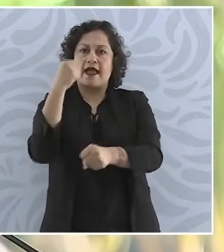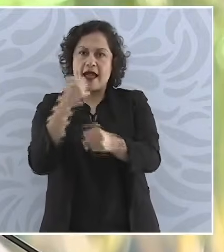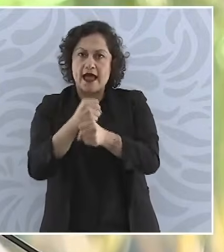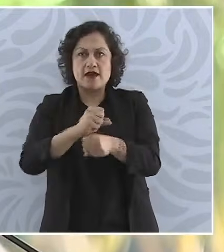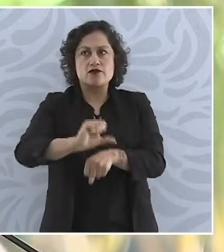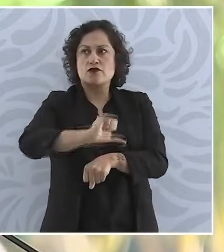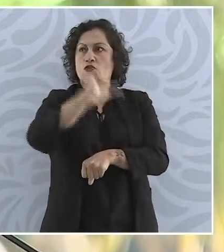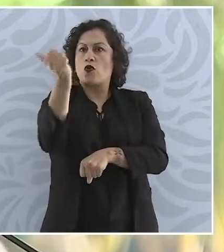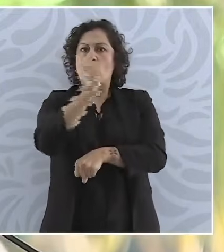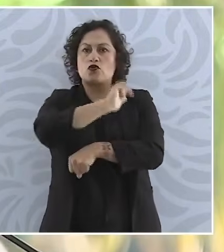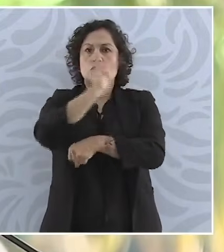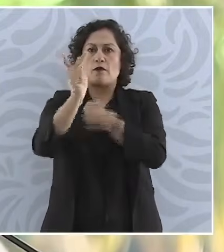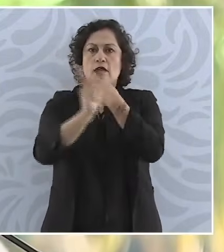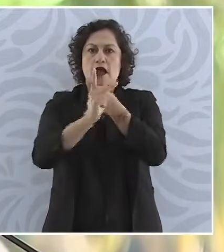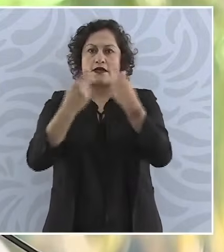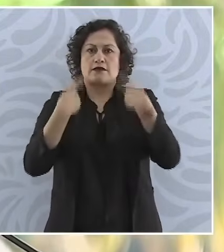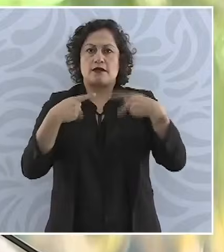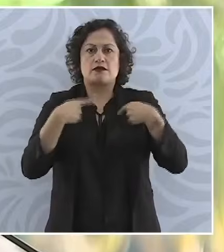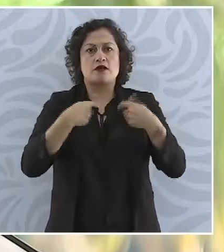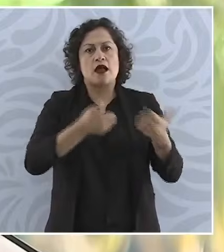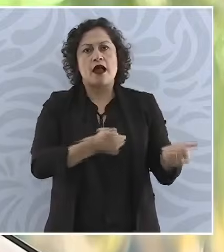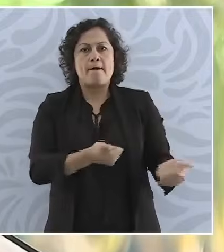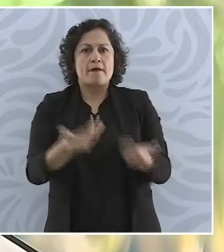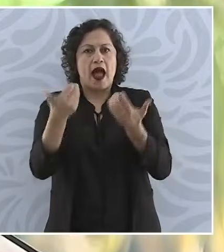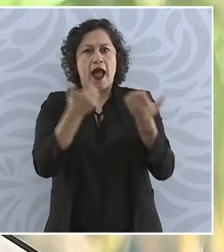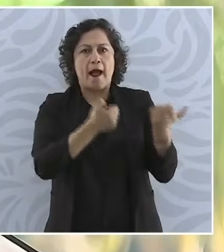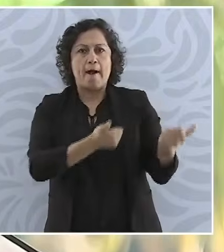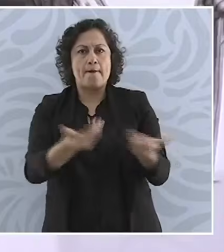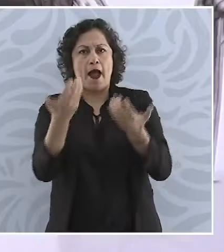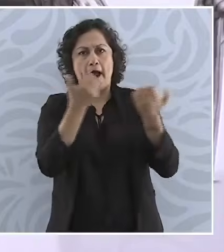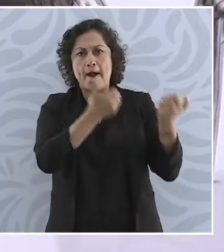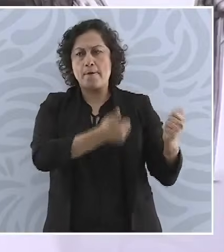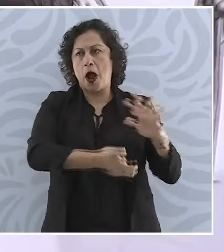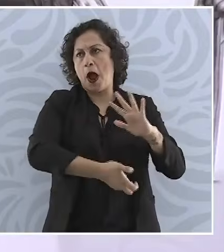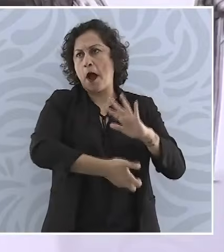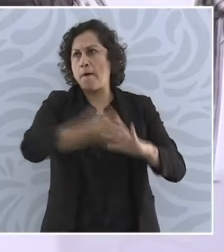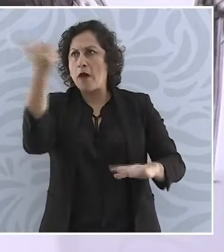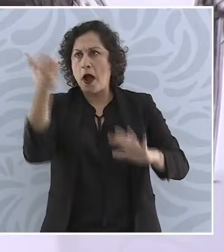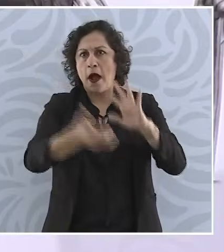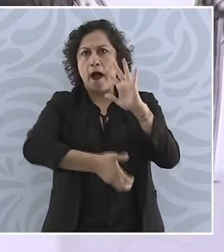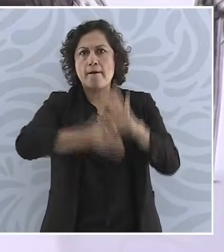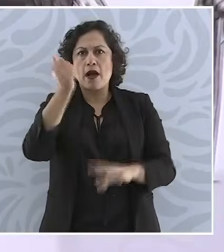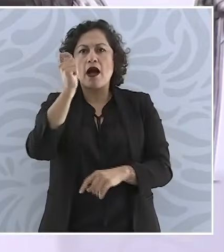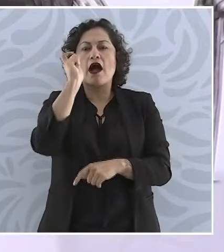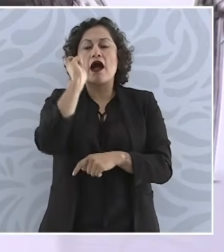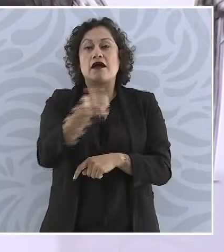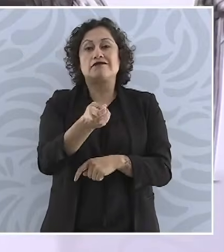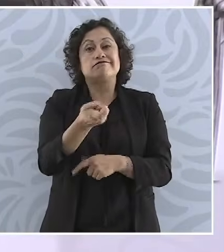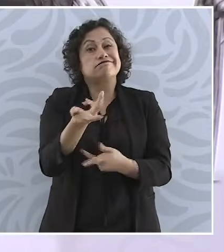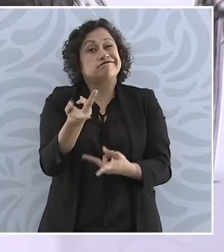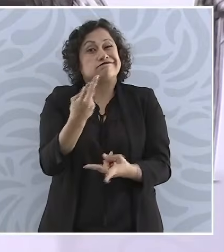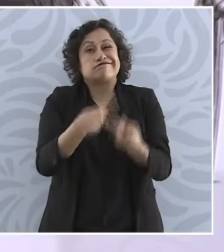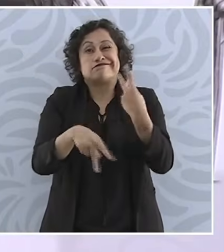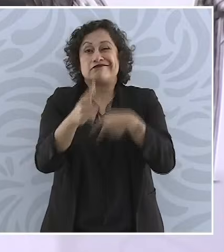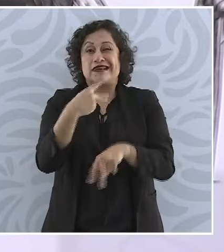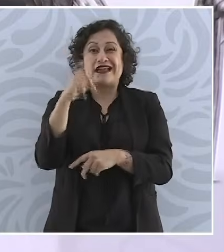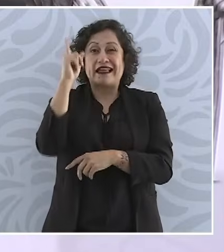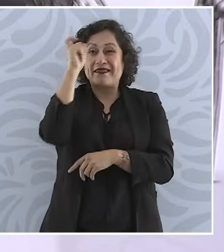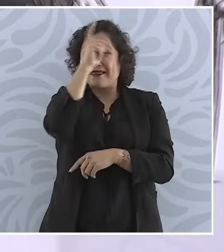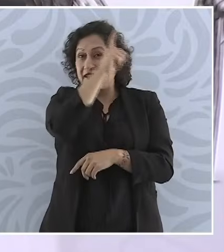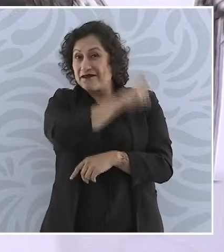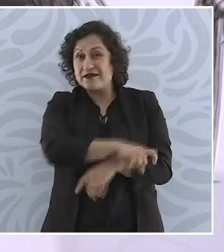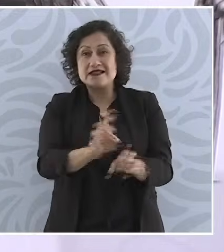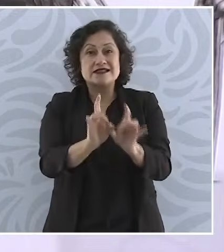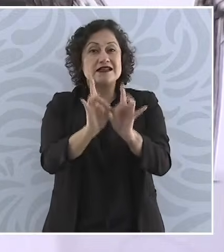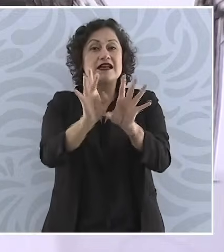de México y al trabajador petrolero a ha traído como Inevitable consecuencia una lucha dura y